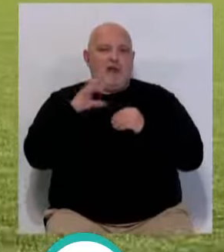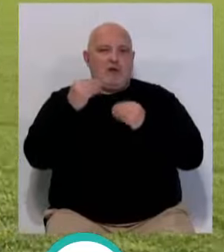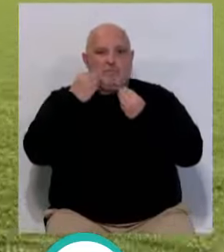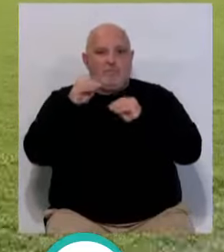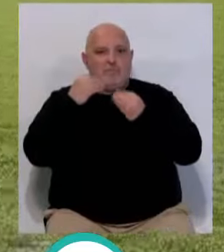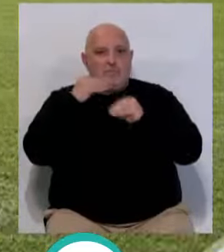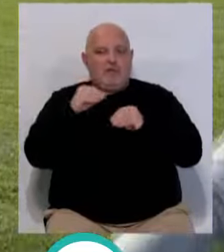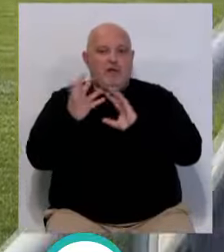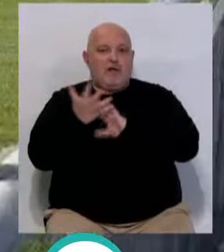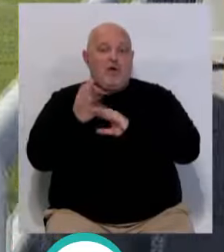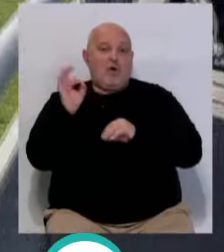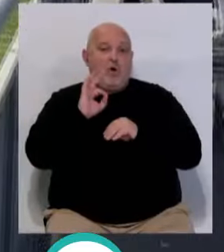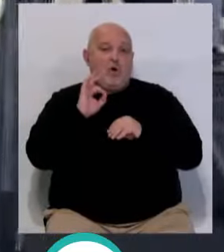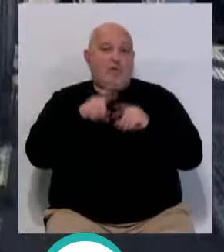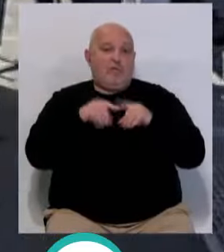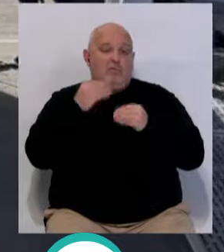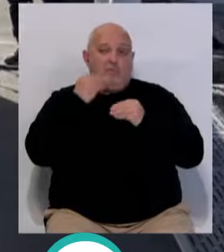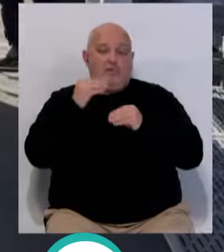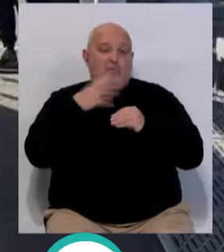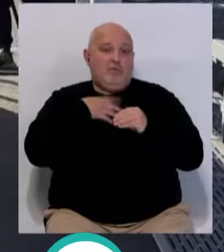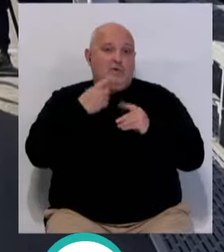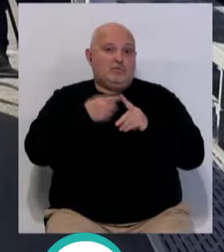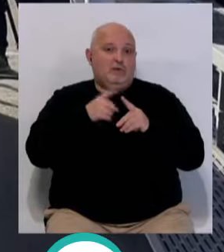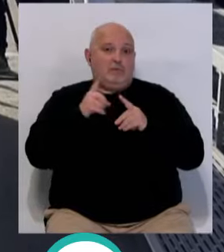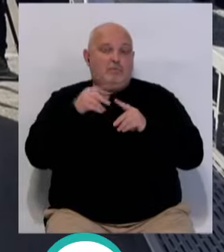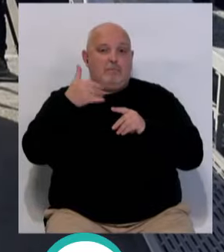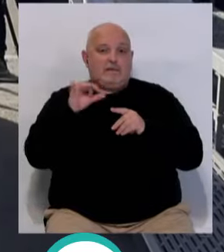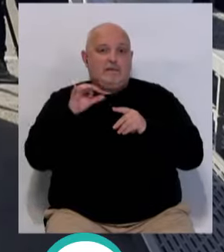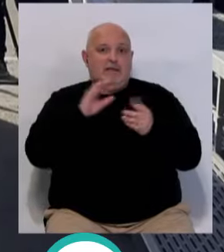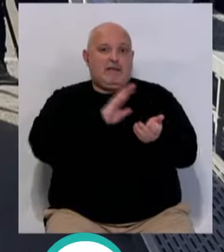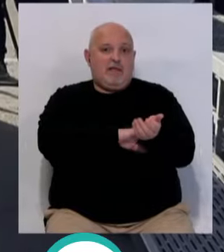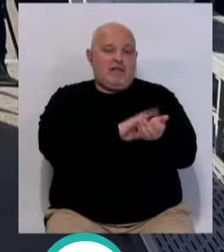banda derecha o a otra alternativa porque bien pudiera optar por Darwin en la izquierda y Robert